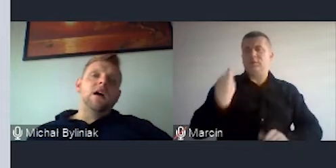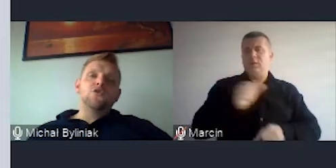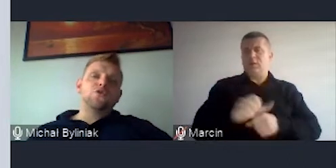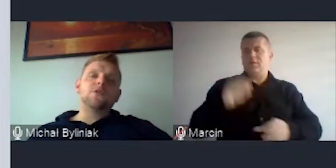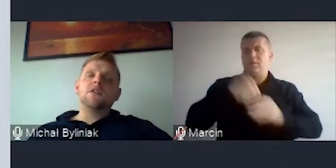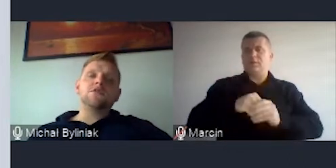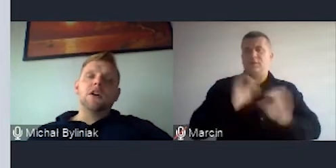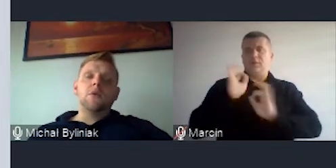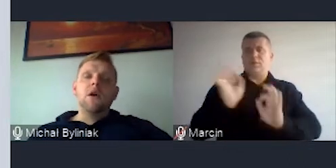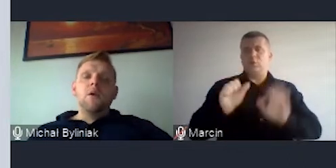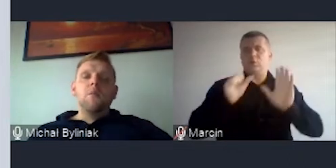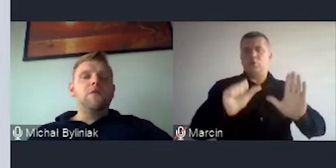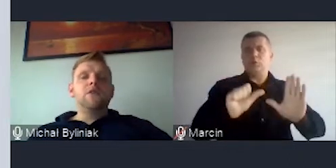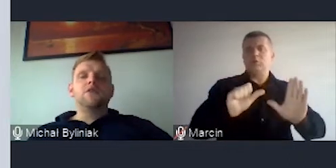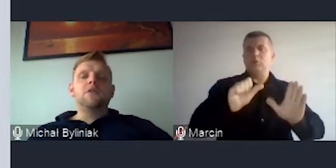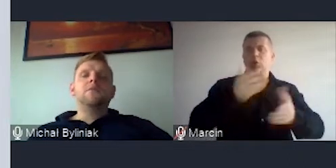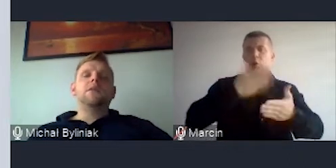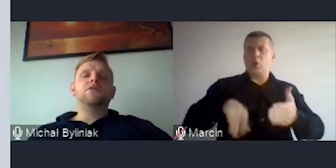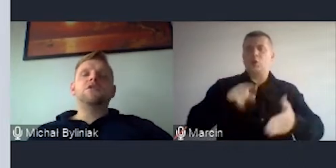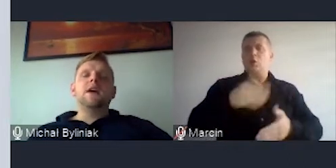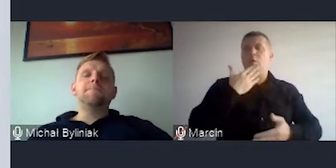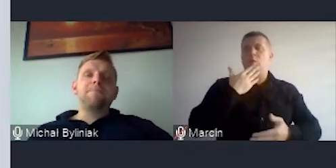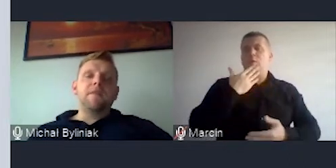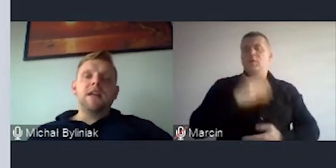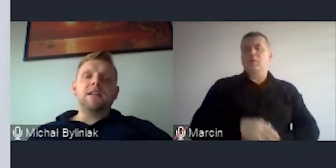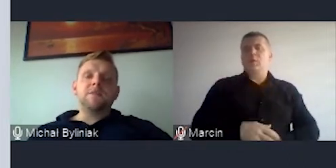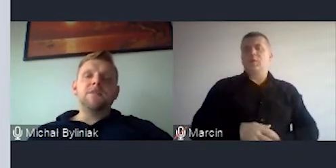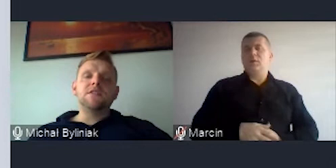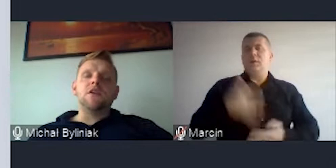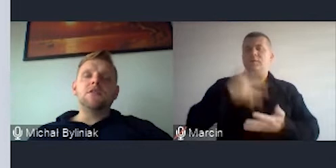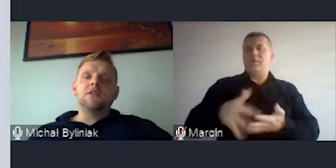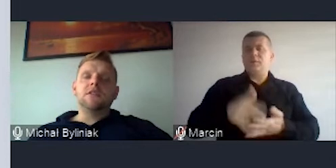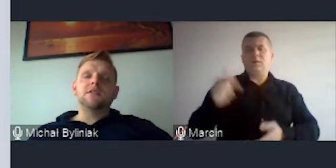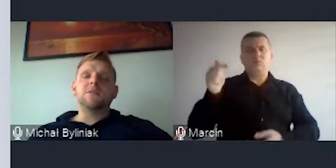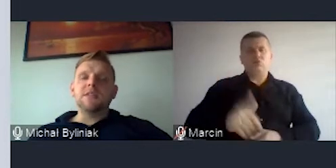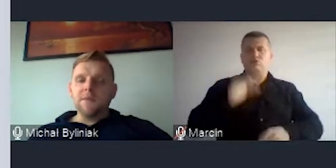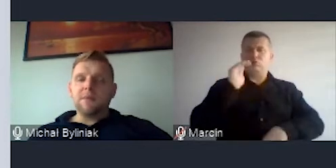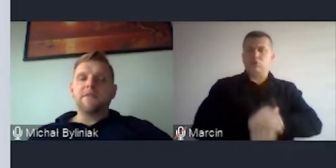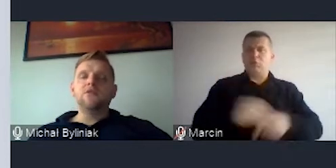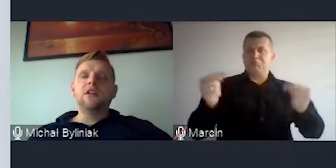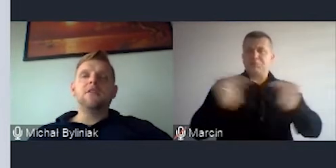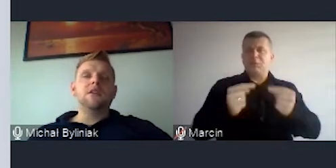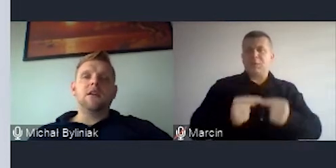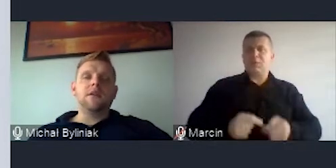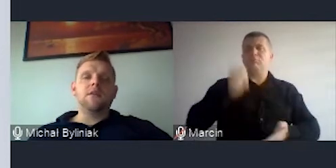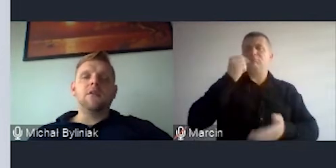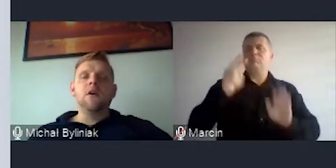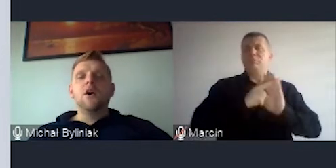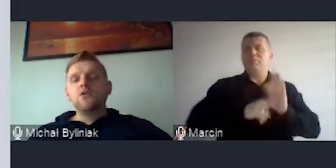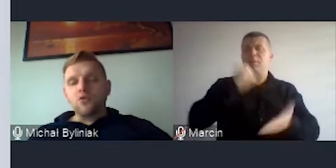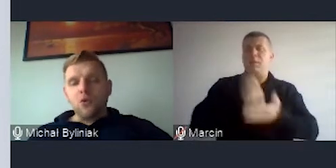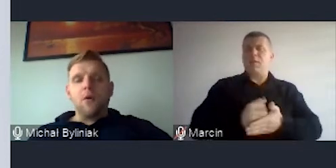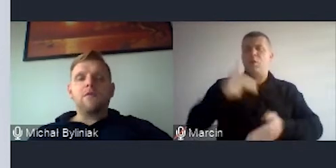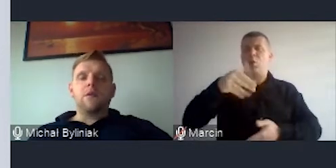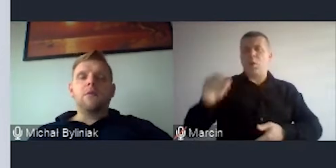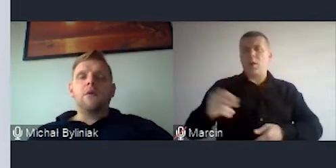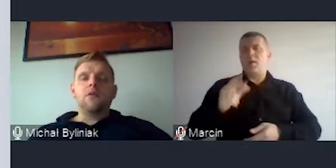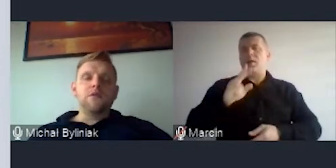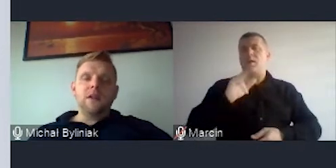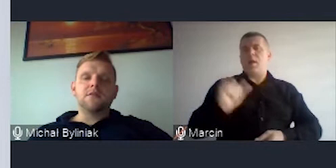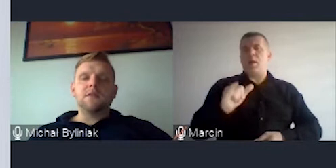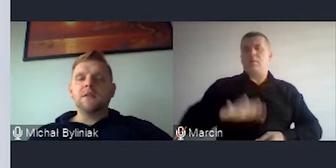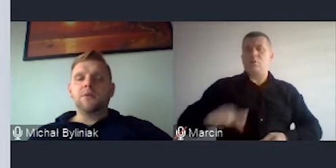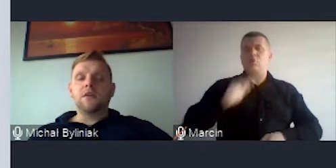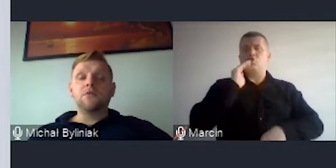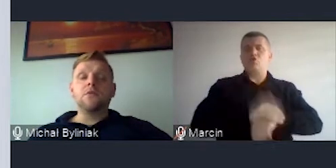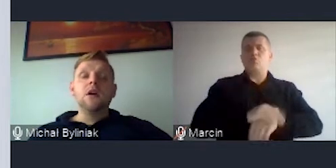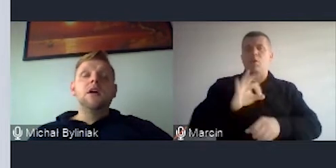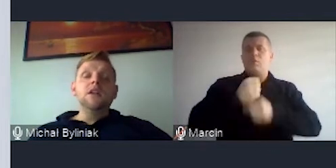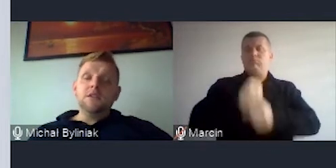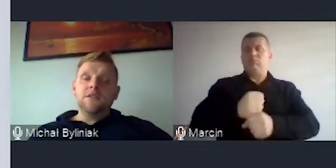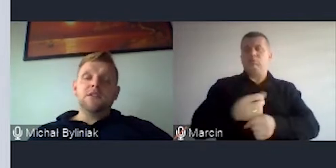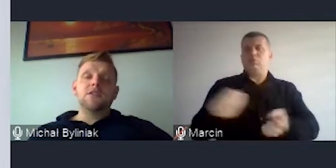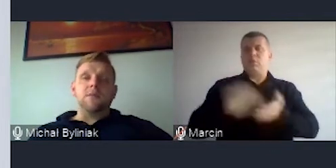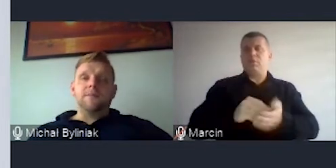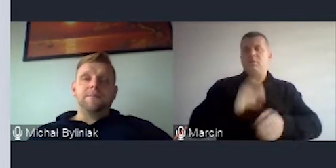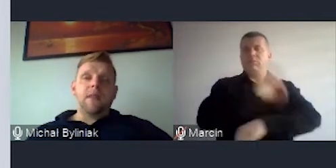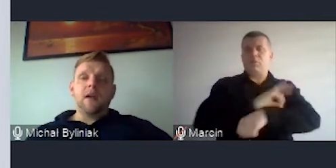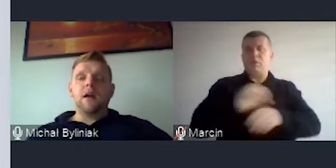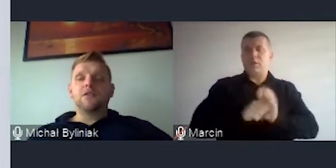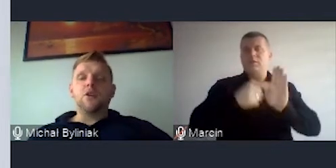6 rozdział mówi o tym, że wydatek ma być zgodny z przepisami prawa unijnego i krajowego z umową o dofinansowanie projektu i z wytycznymi.